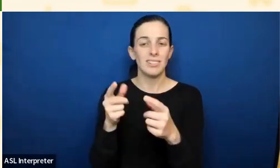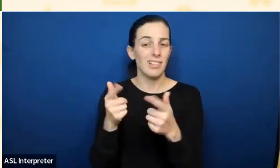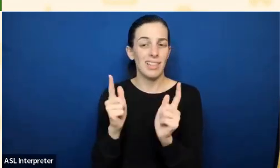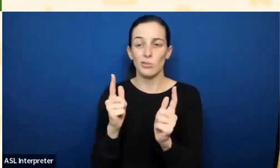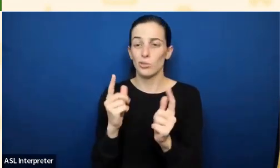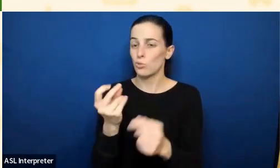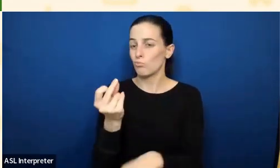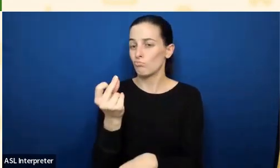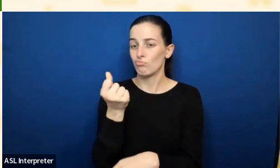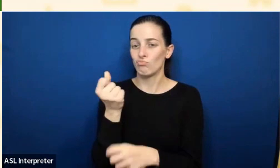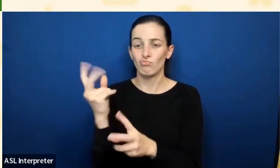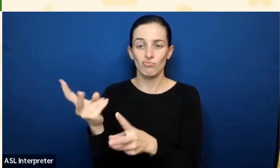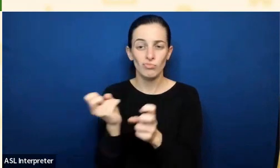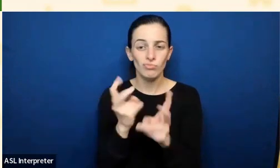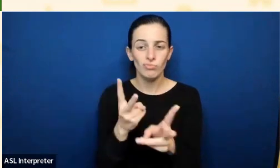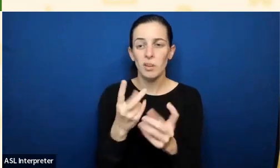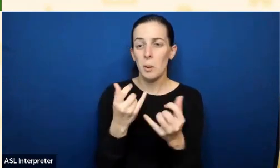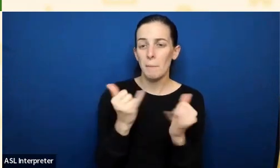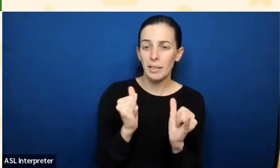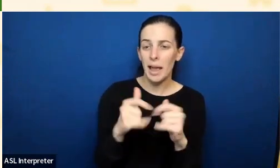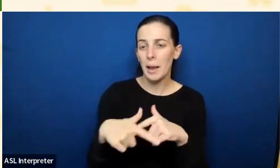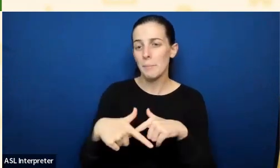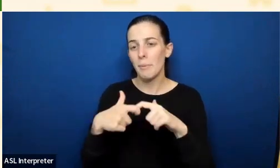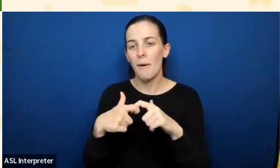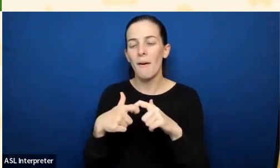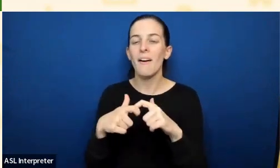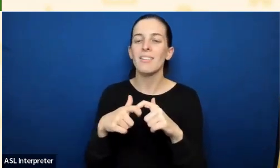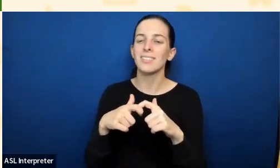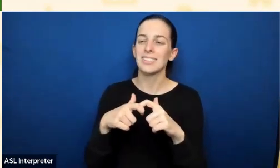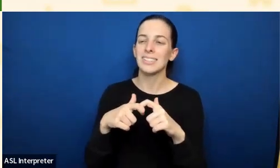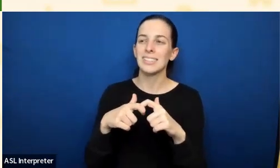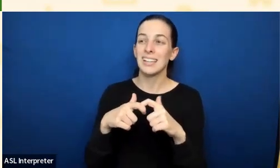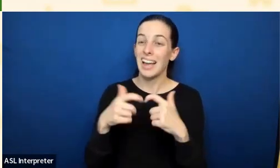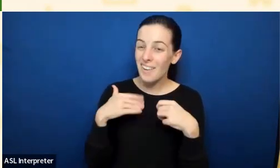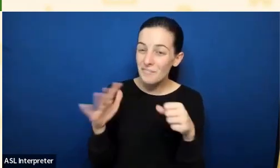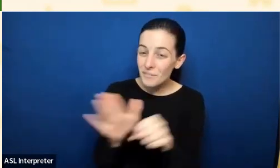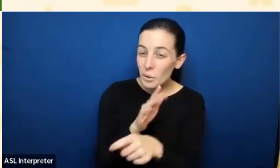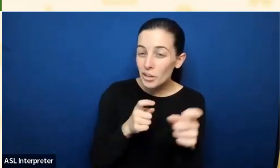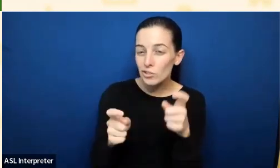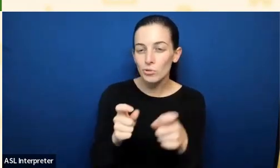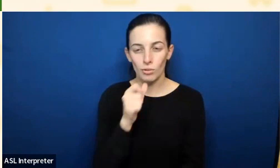para reproducir y pausar, pero no te da control total. Y porque estamos agregando más de uno a una página y quiero